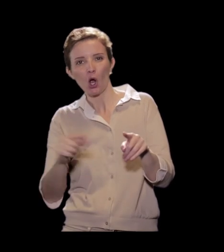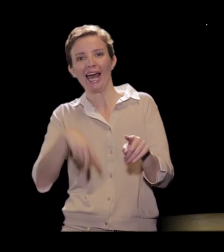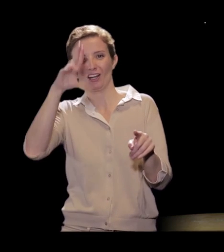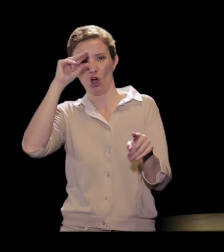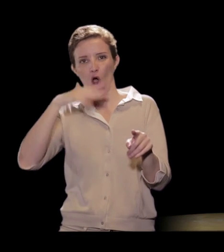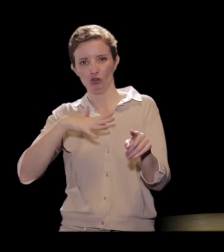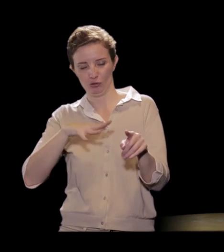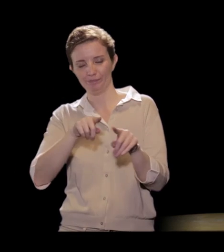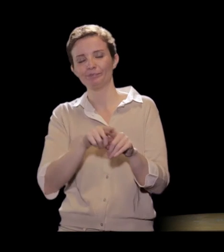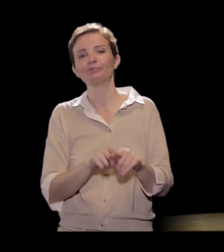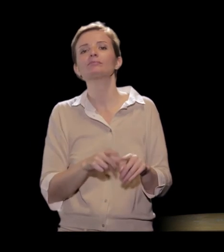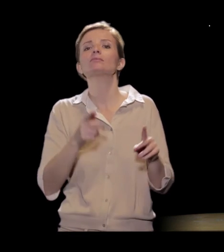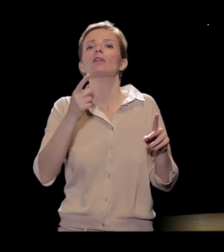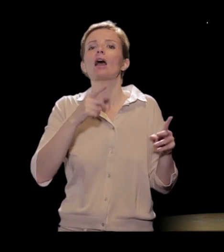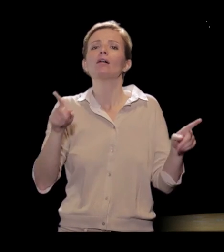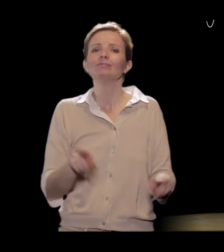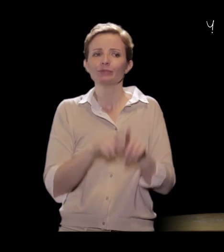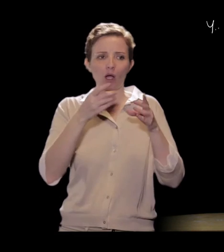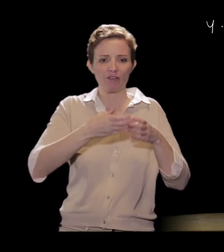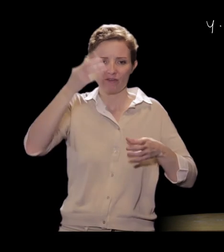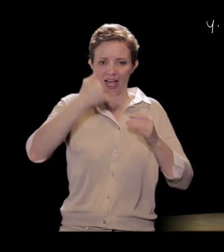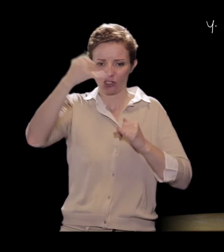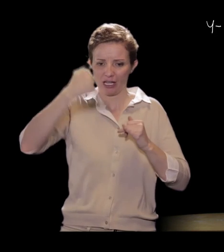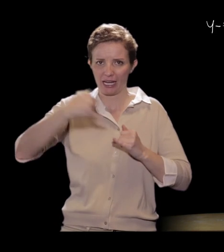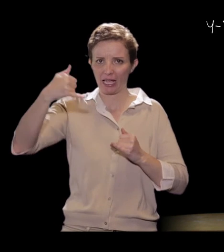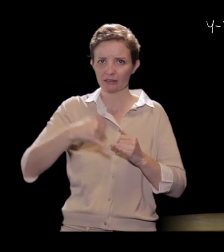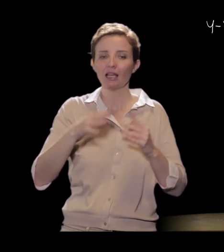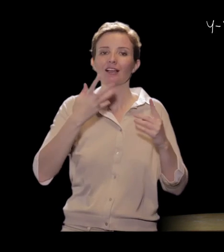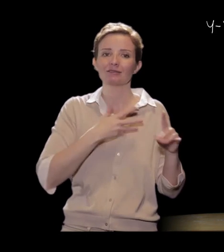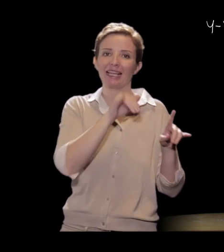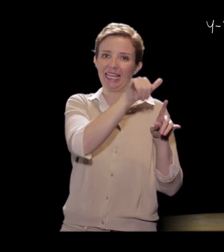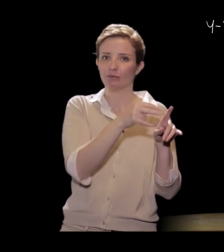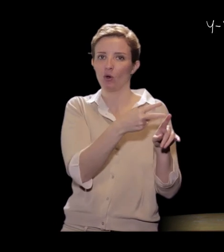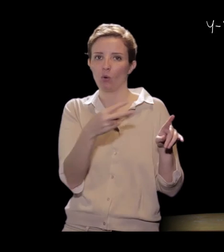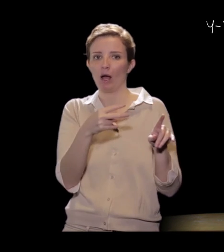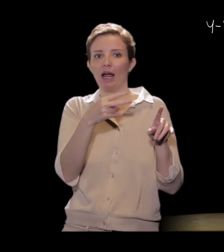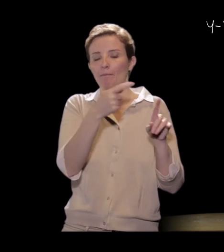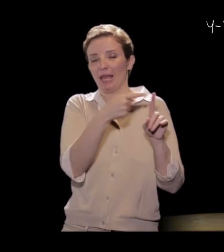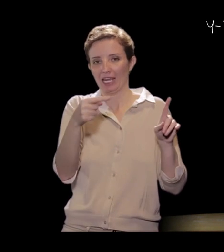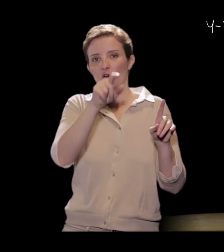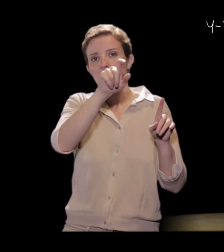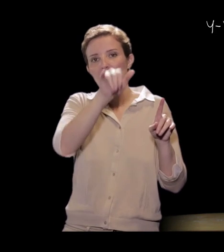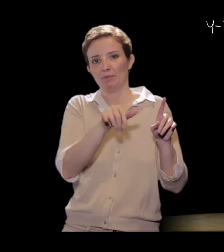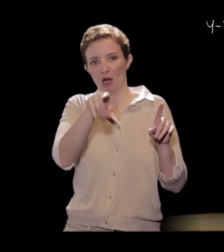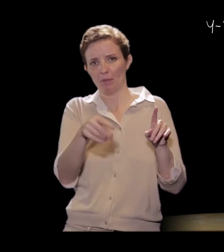Come abbiamo visto per il fascio proprio di rette, la sua equazione è questa